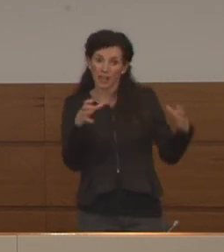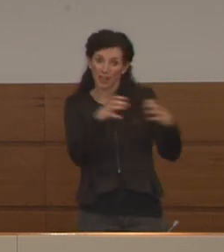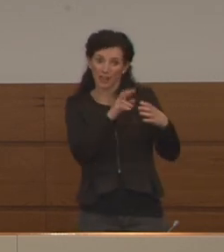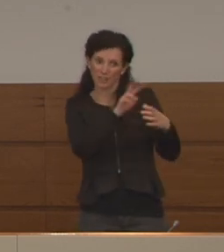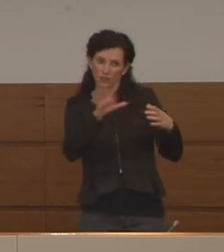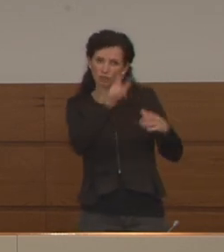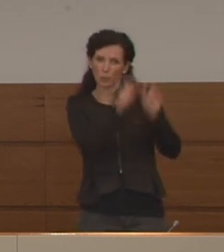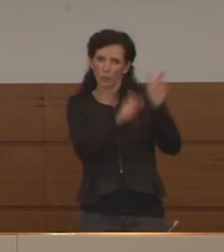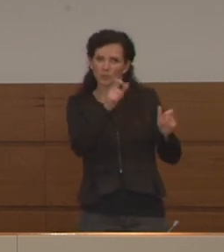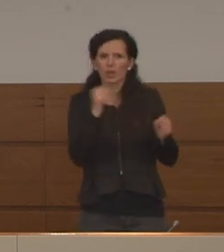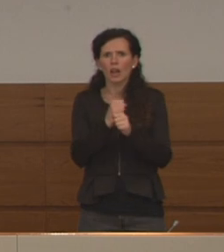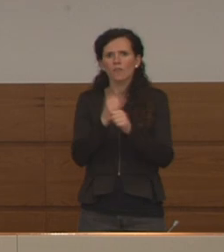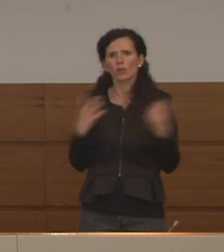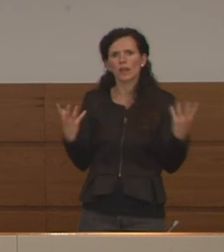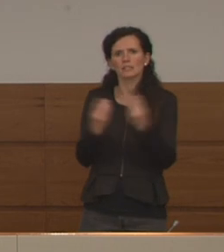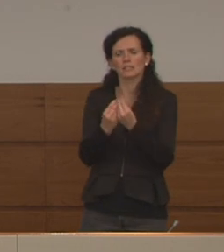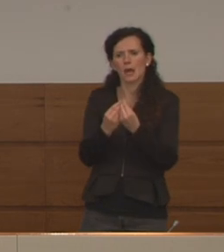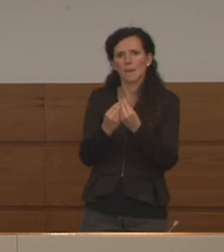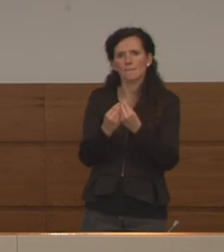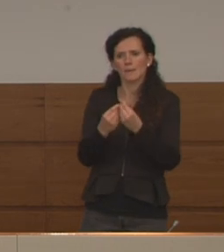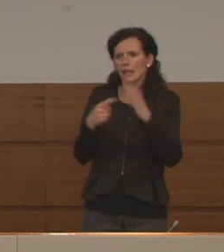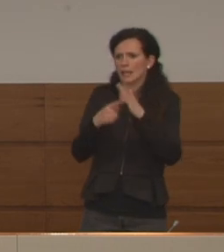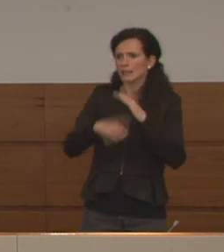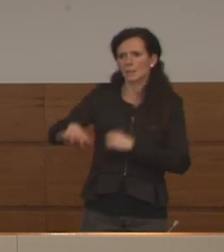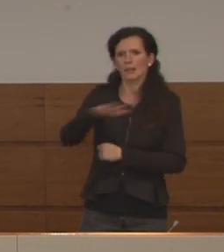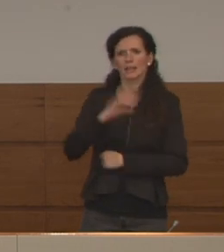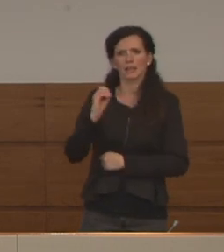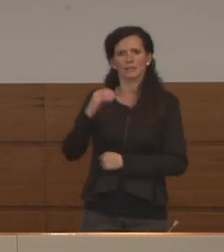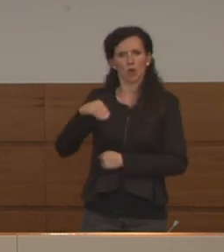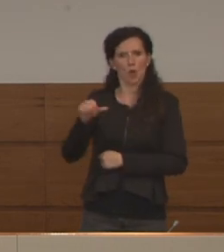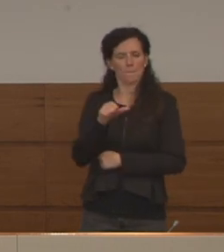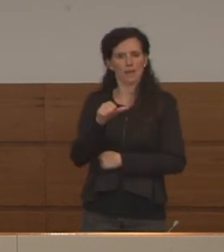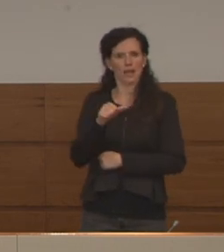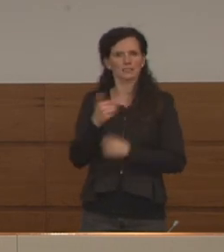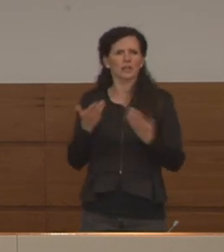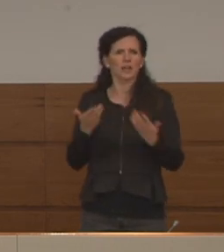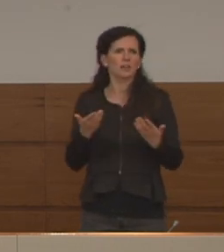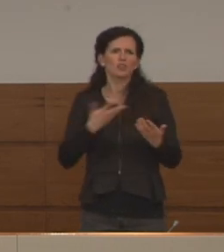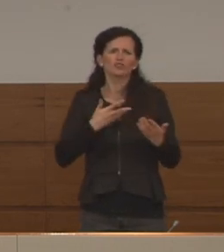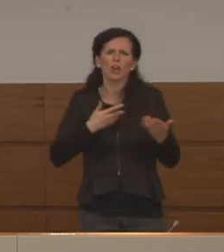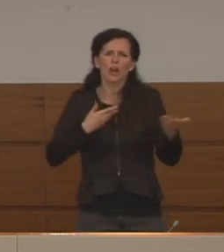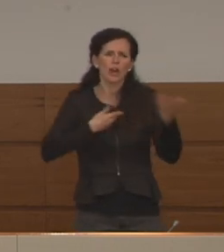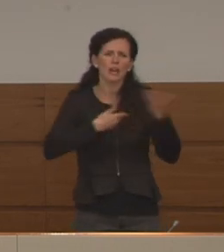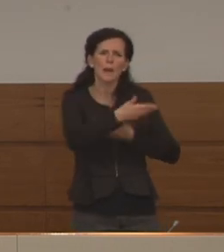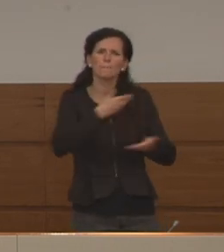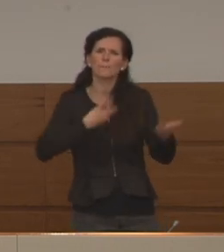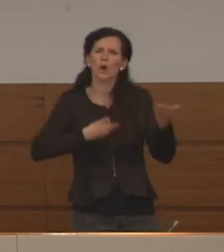dipendente. Quindi è un rapporto di confidenza e di collaborazione tecnico